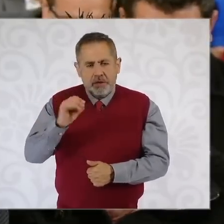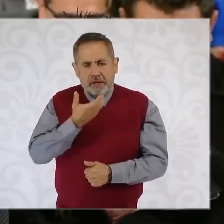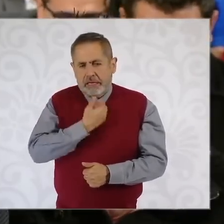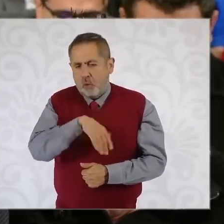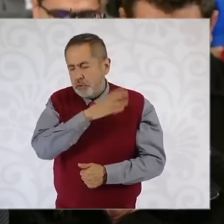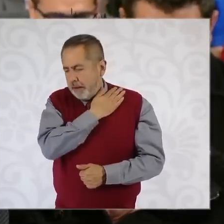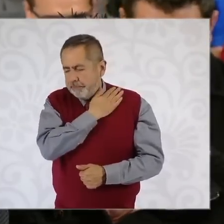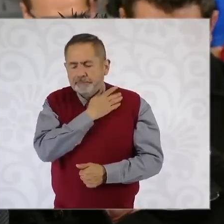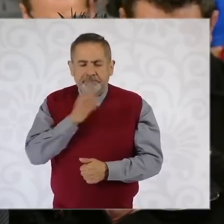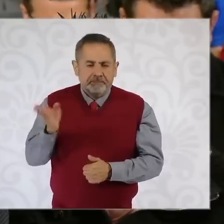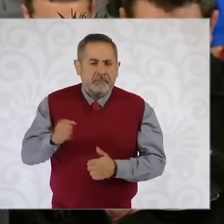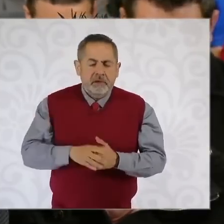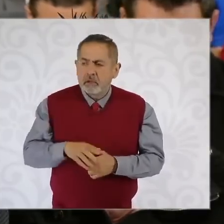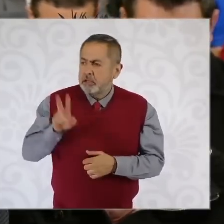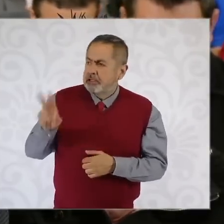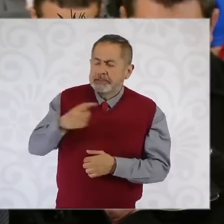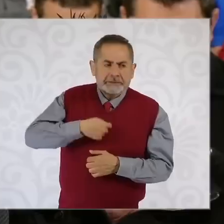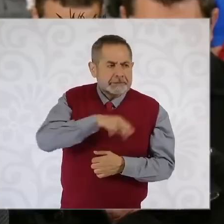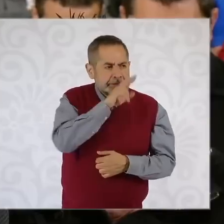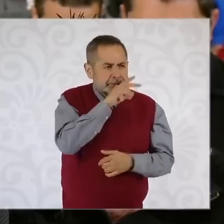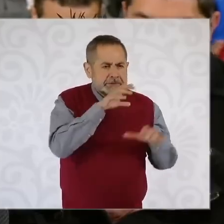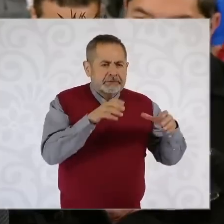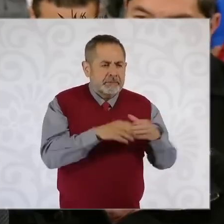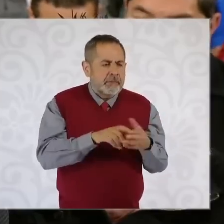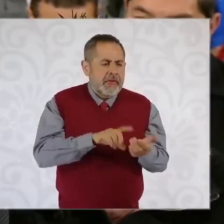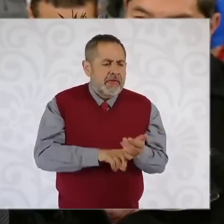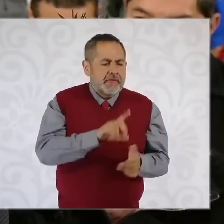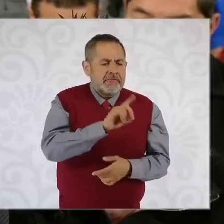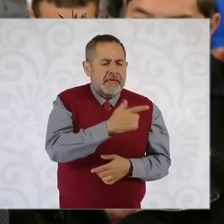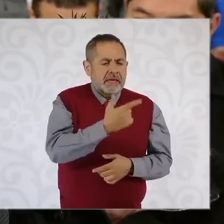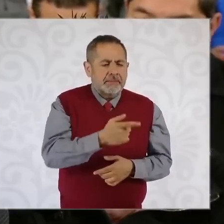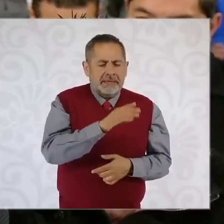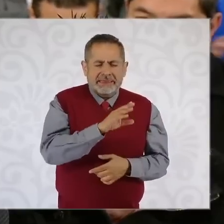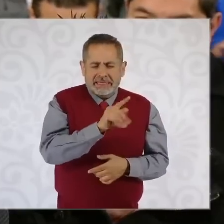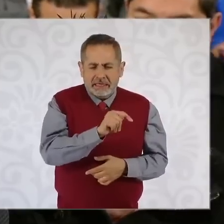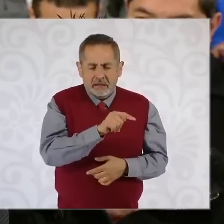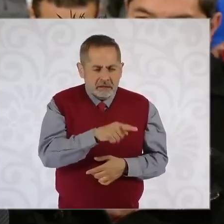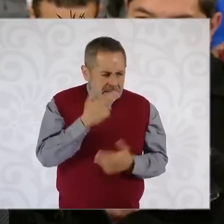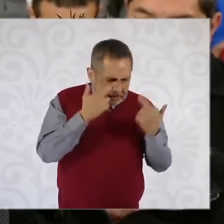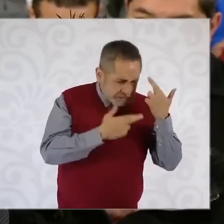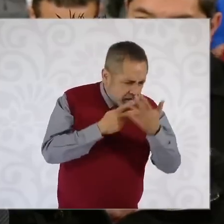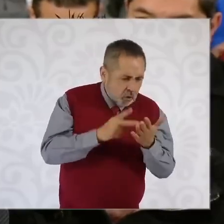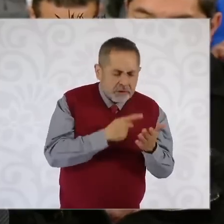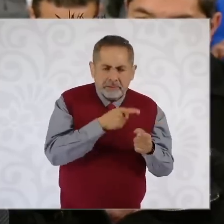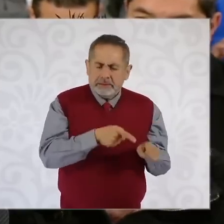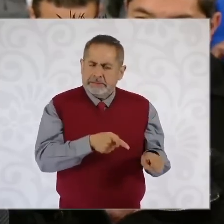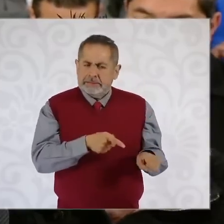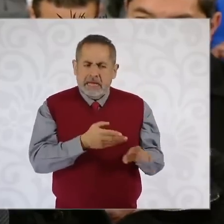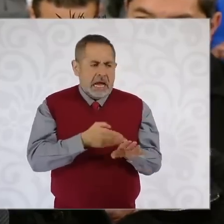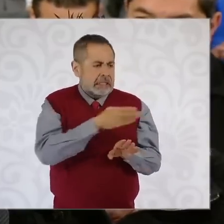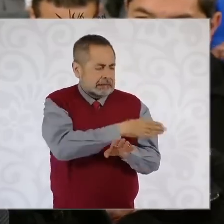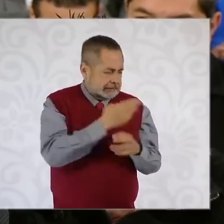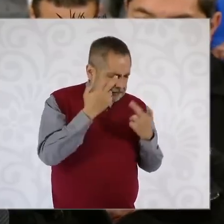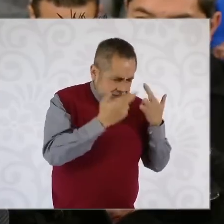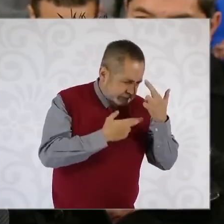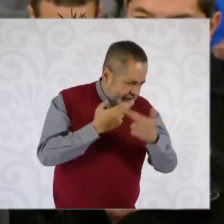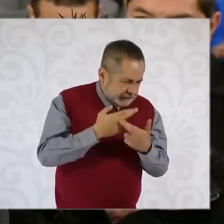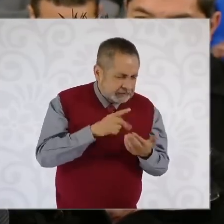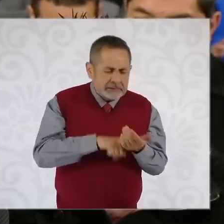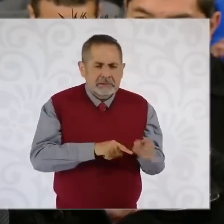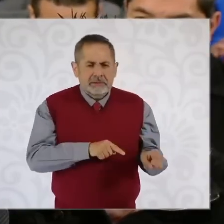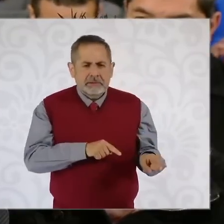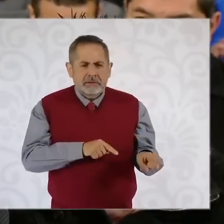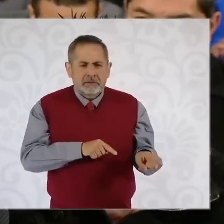compatriotas el dgt demanda la revisión de su anterior revisión que el demando perdón demandó